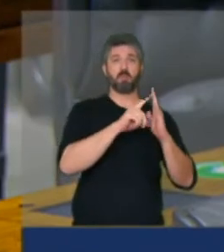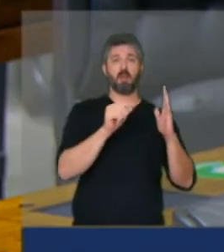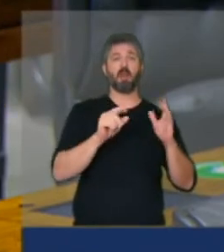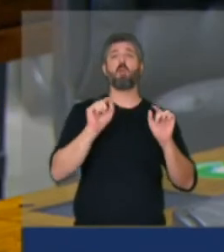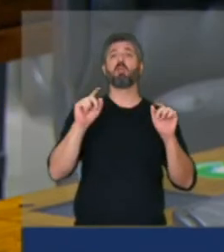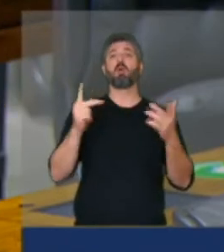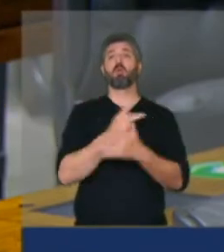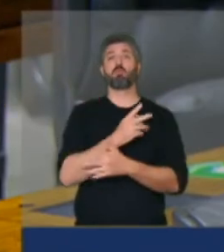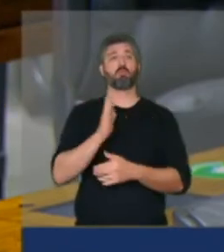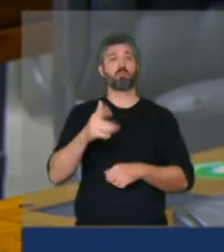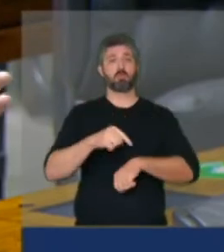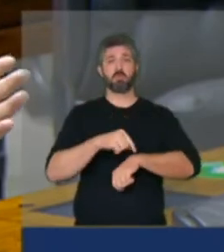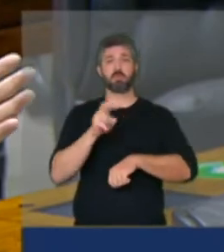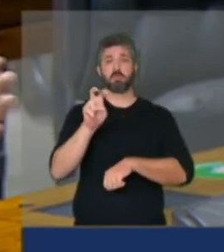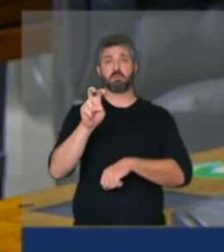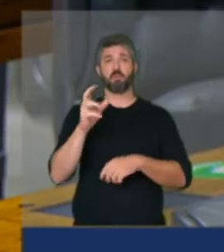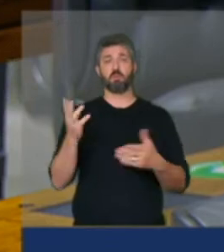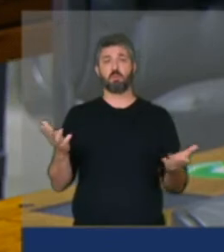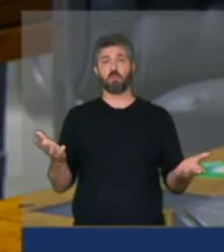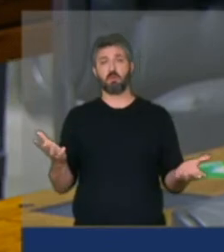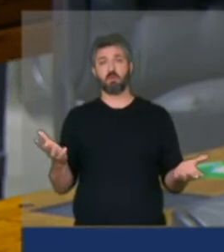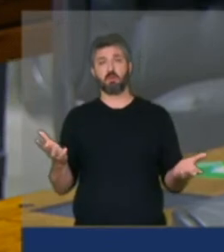ACONTECENDO? JÁ SÃO 17 HORAS E NADA NÃO ESTOU DIZENDO QUE A SESSÃO NÃO ESTÁ ACONTECENDO PORQUE V.EXA.